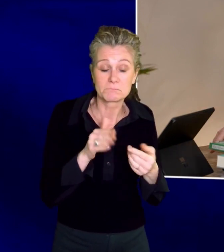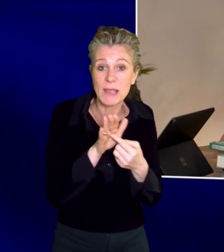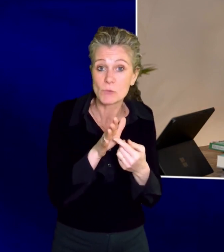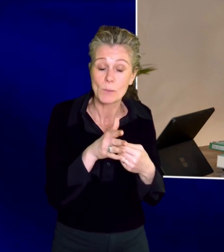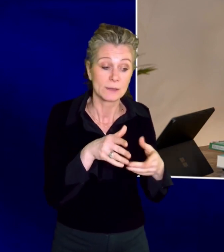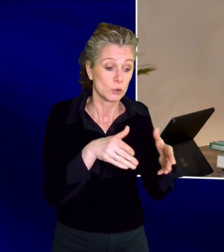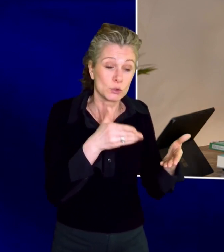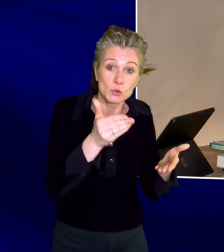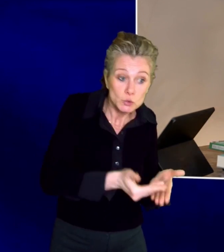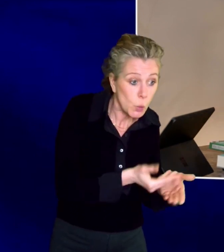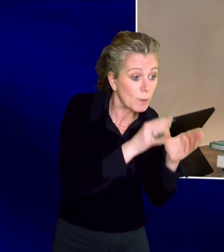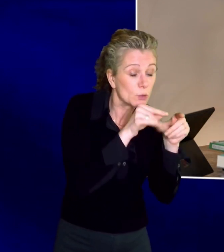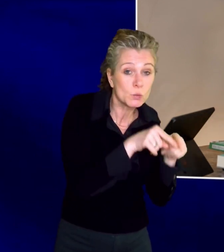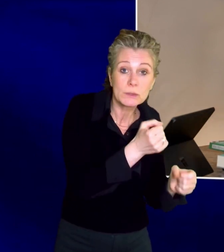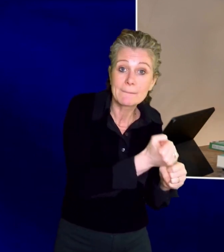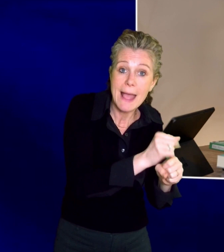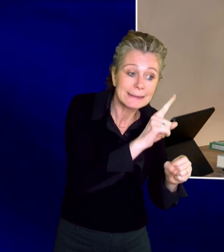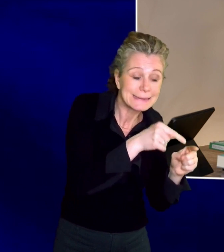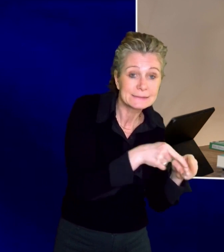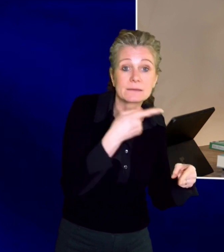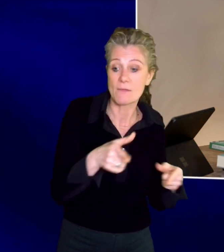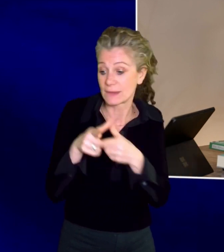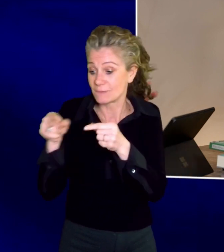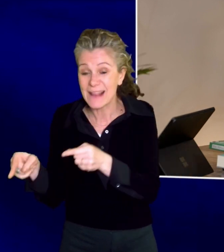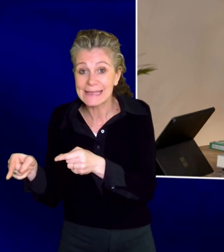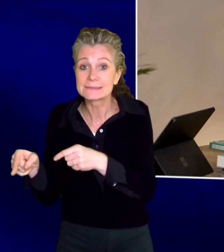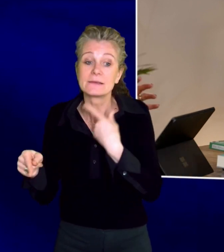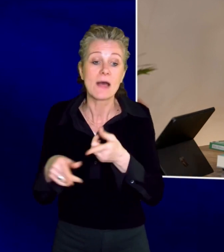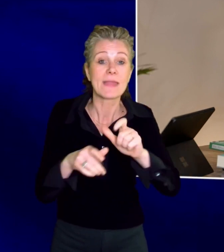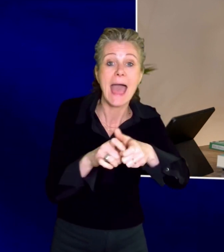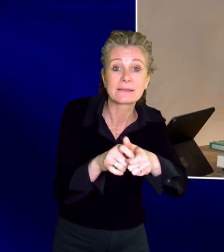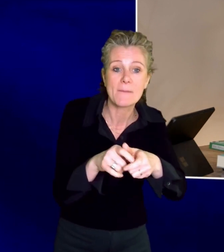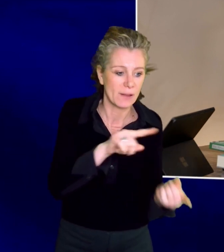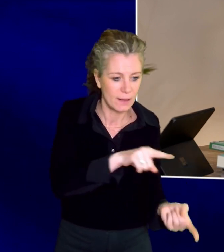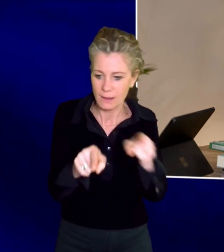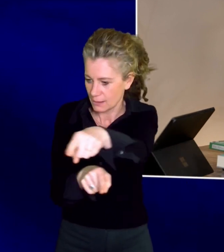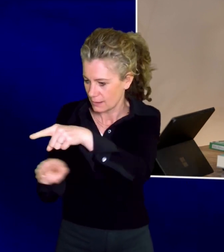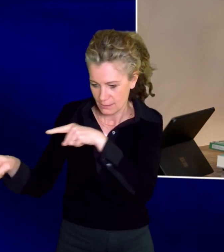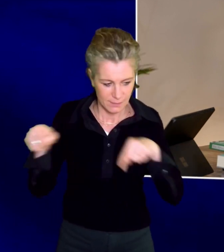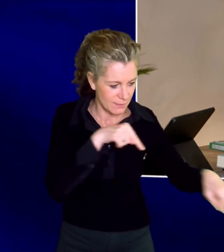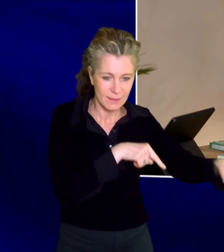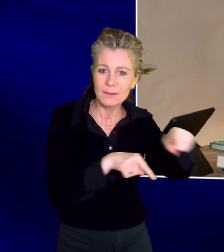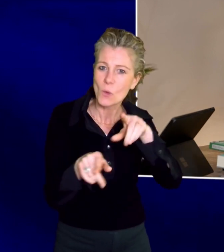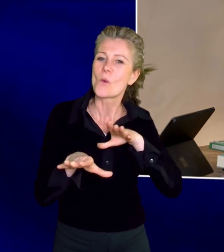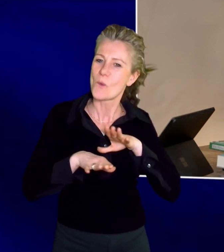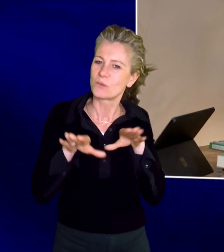en doet iets met de aardappelen, en je gaat van het één naar het ander. Dus het is multitasken. -Ja, dus zo ga je ook van de ene taak naar de andere.